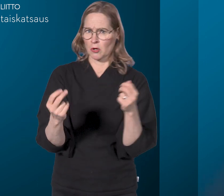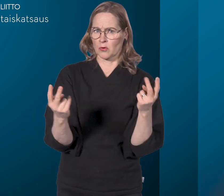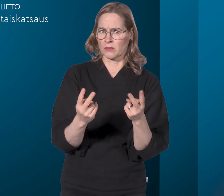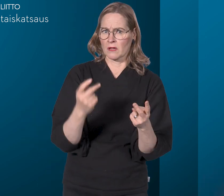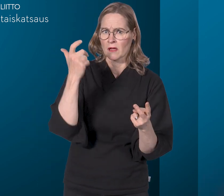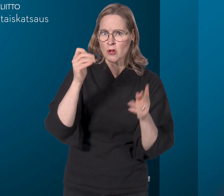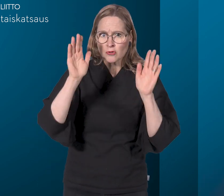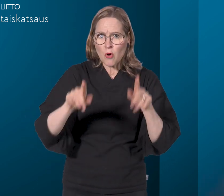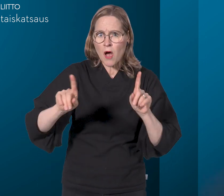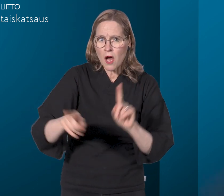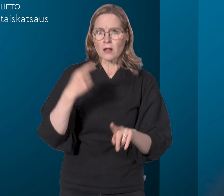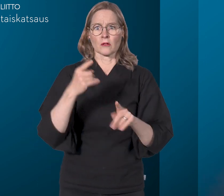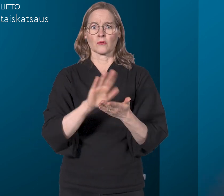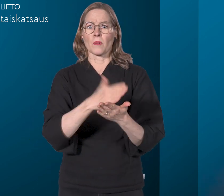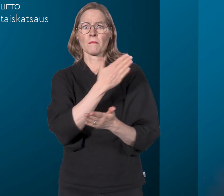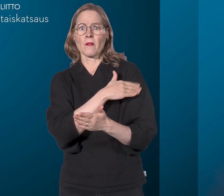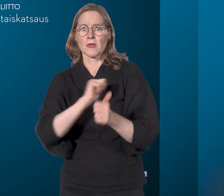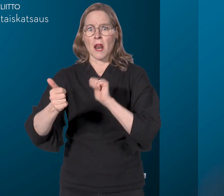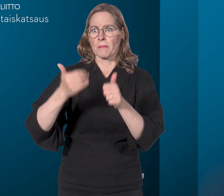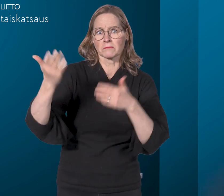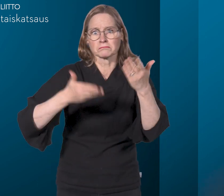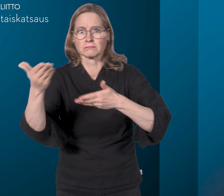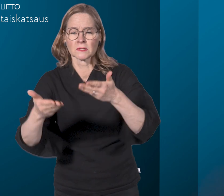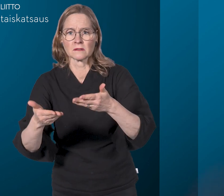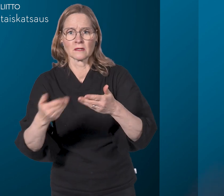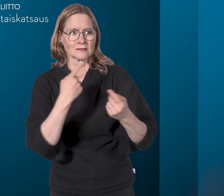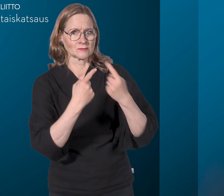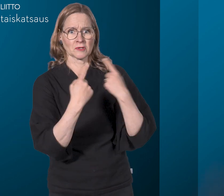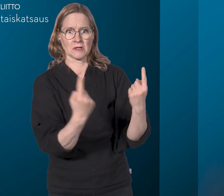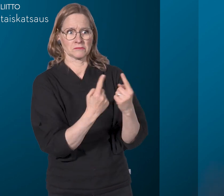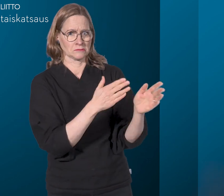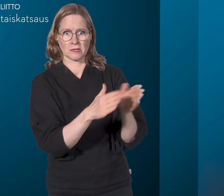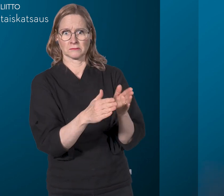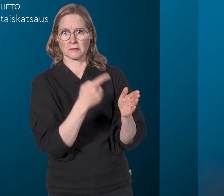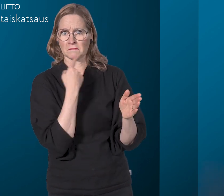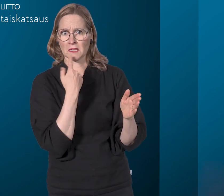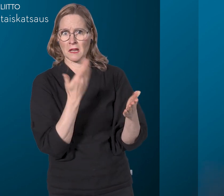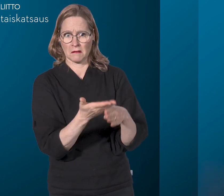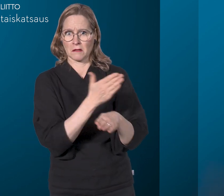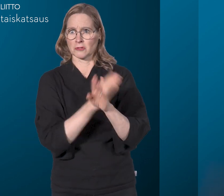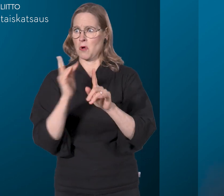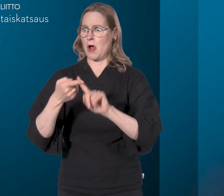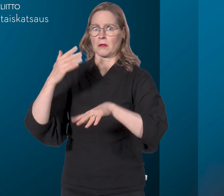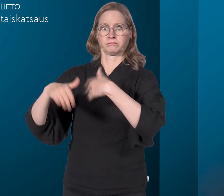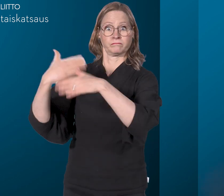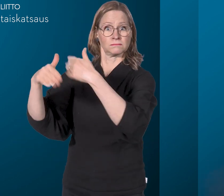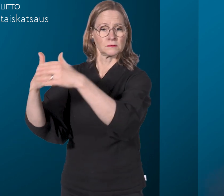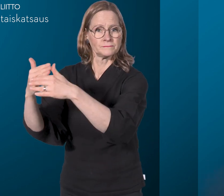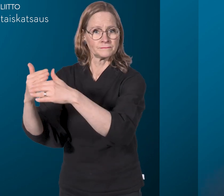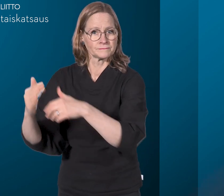Kela on kuitenkin jo ehtinyt käynnistää tulkkauspalveluiden kilpailutuksen - jo ennen keskustelu- tilaisuuden järjestämistä.